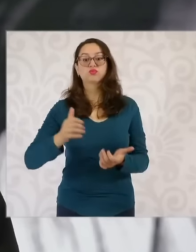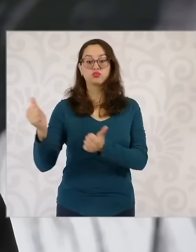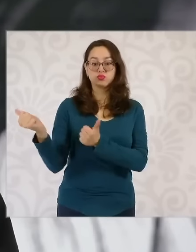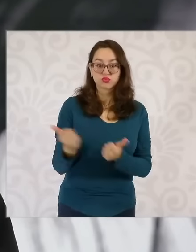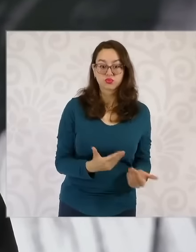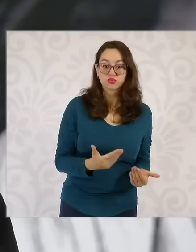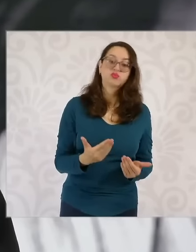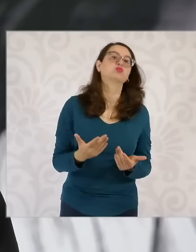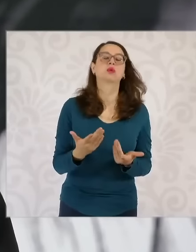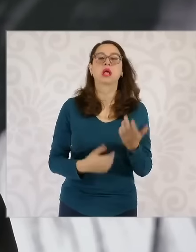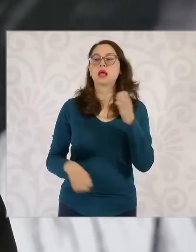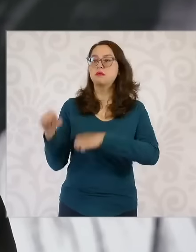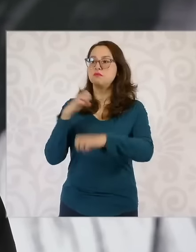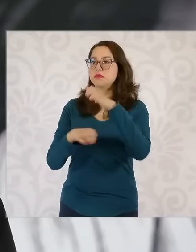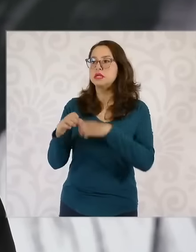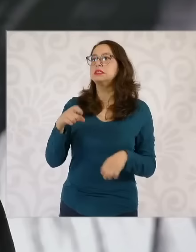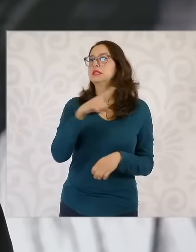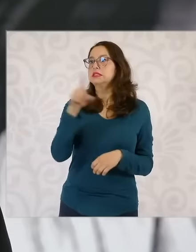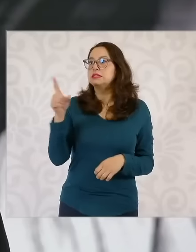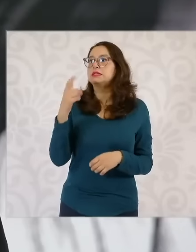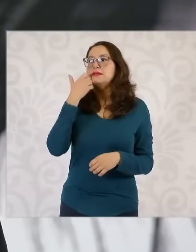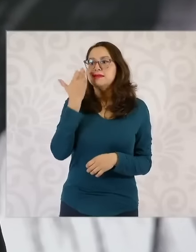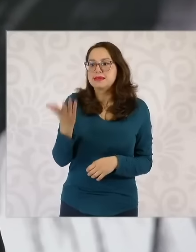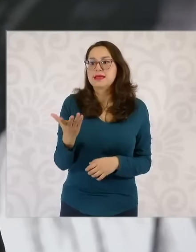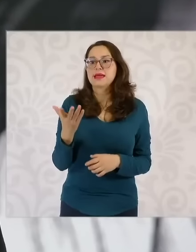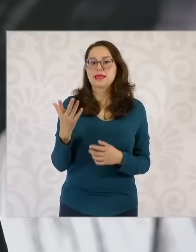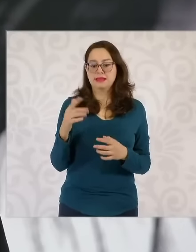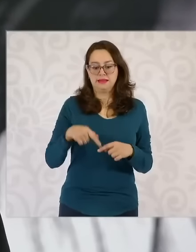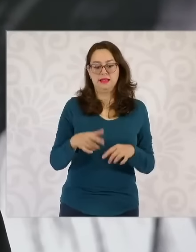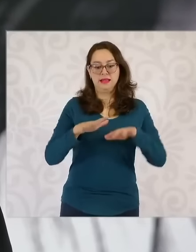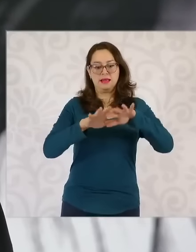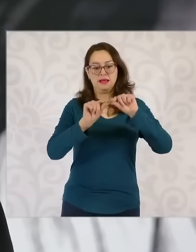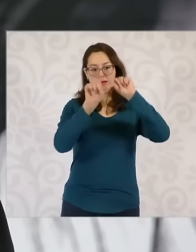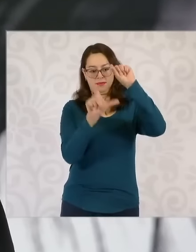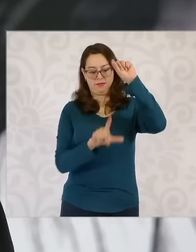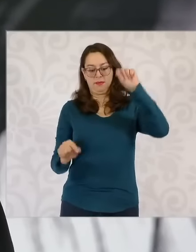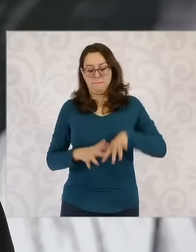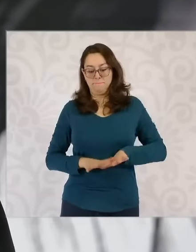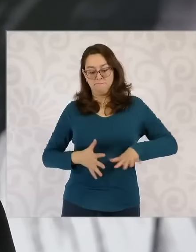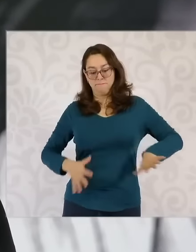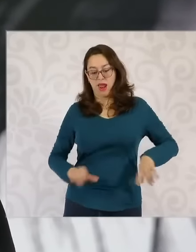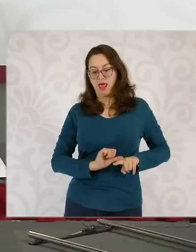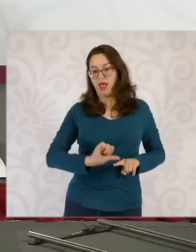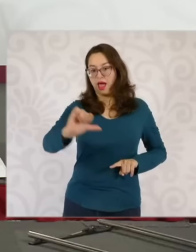empresas que estén interesadas en mover mercancías de un océano al otro y con ello ir consolidando